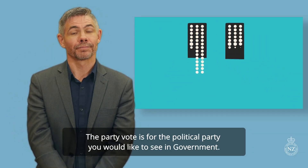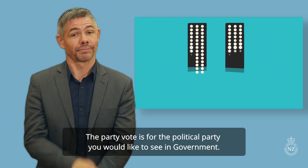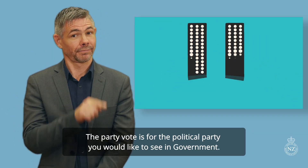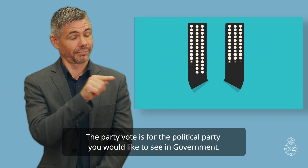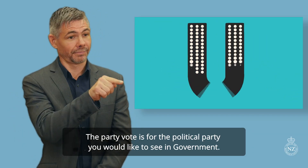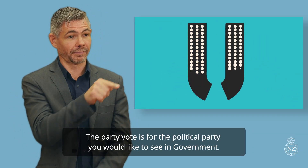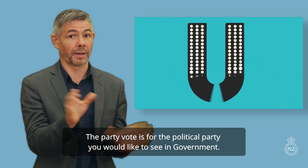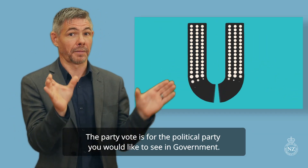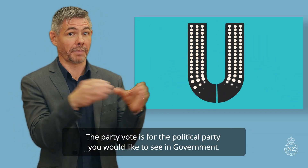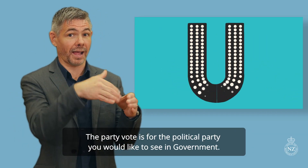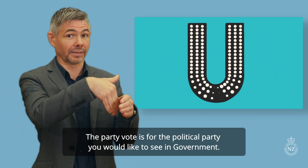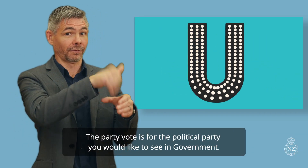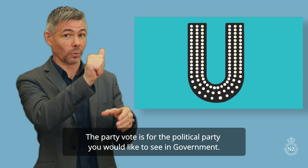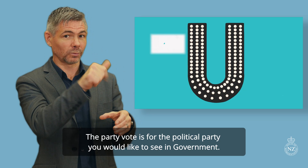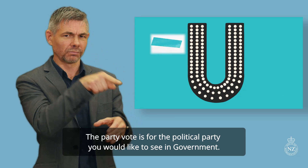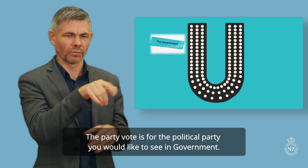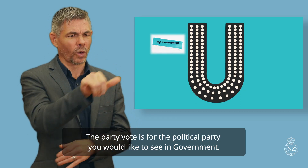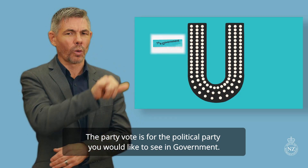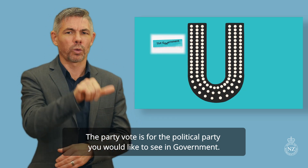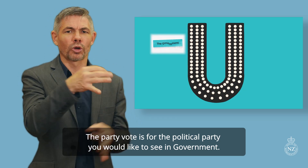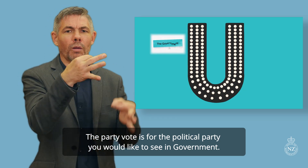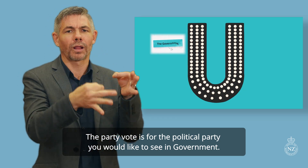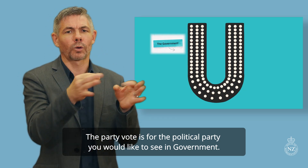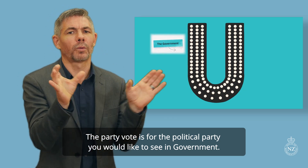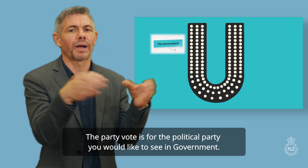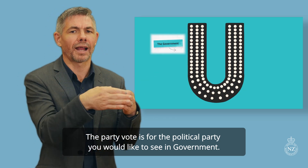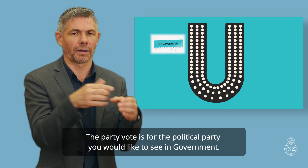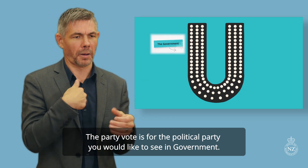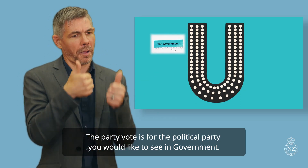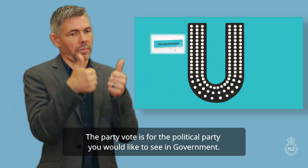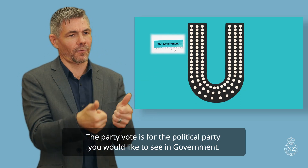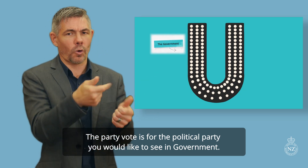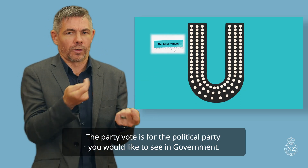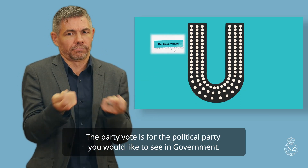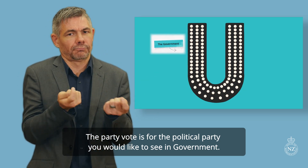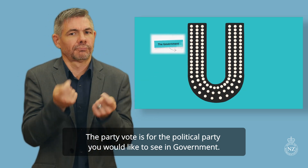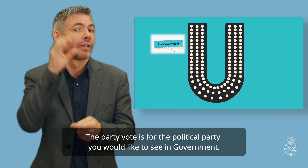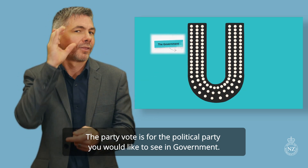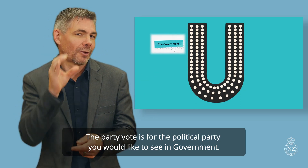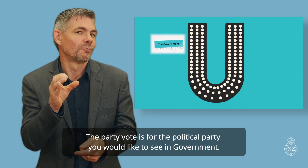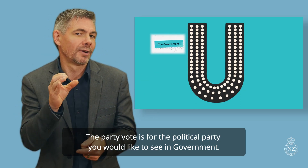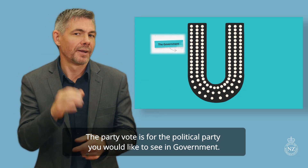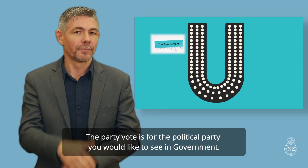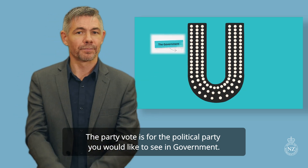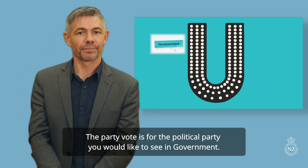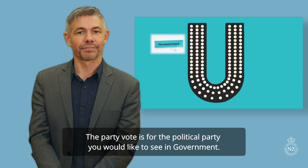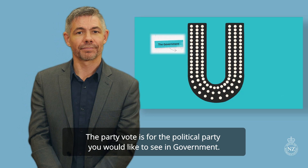Ko te pōti ā-pāti mō te pāti e hiahia nei koe kia kopoua ki te Kāwanatanga.